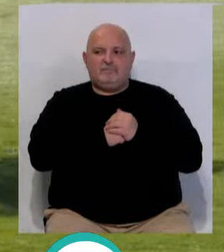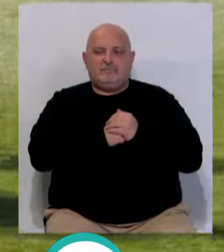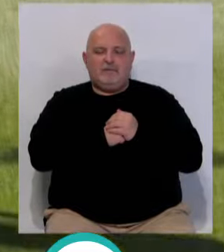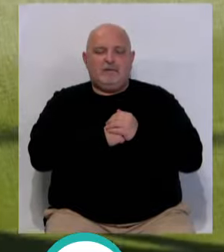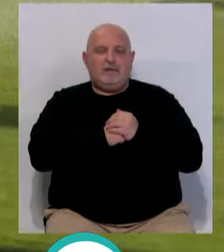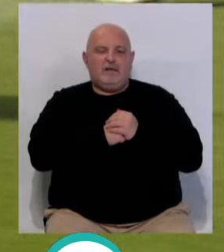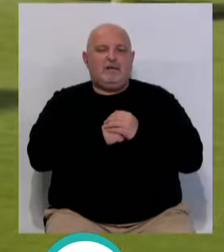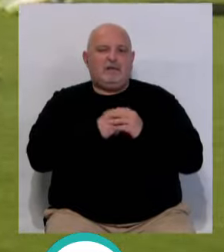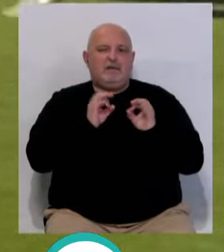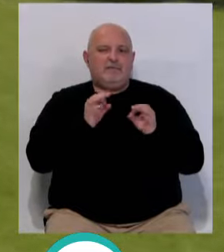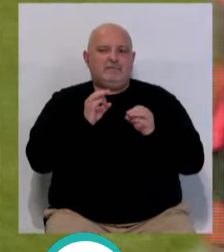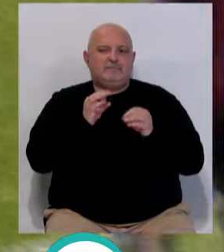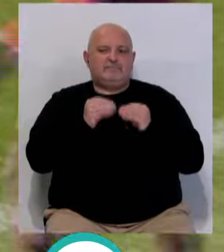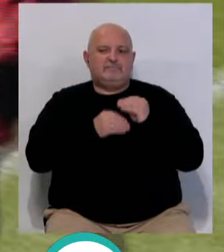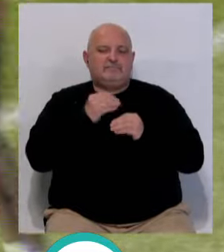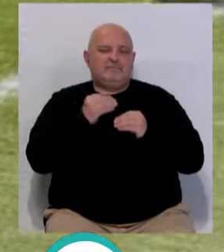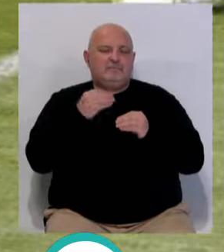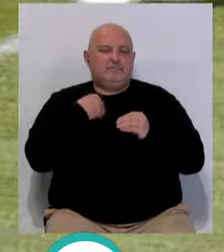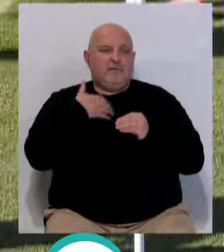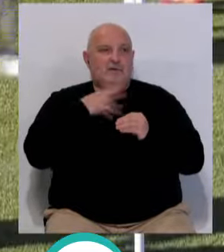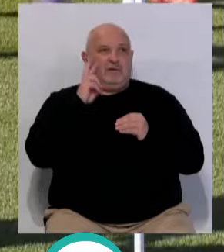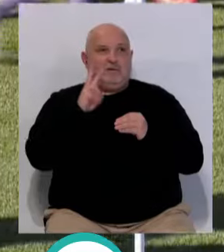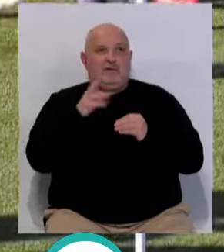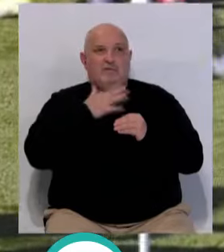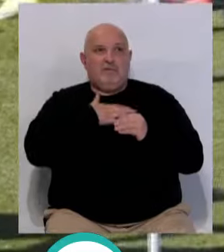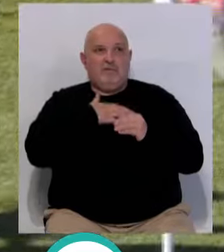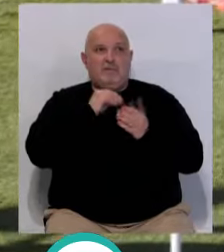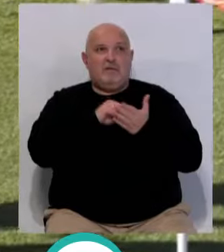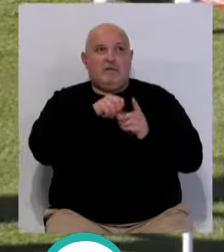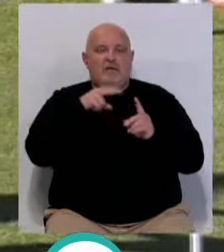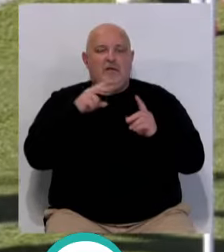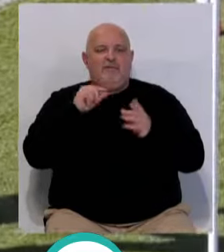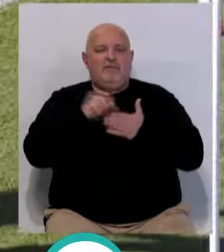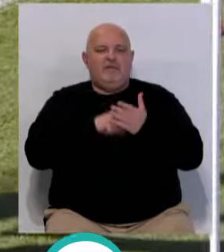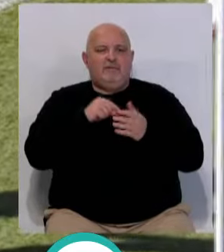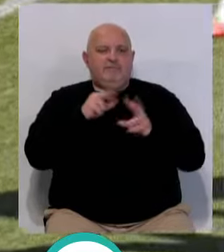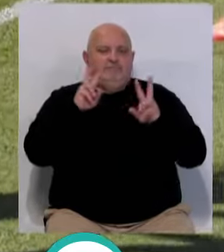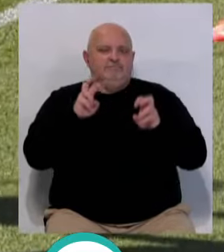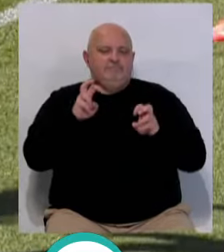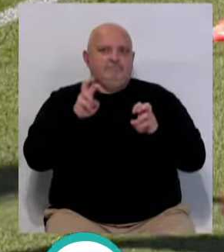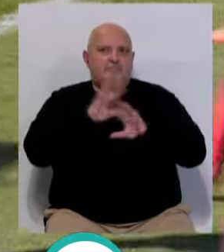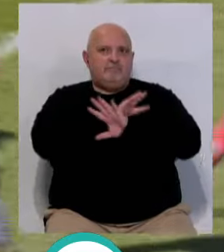años han sido muy buenos yo yo yo para mí Los fichajes de invierno es dos má de fe sabes no